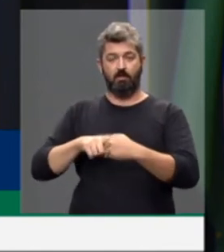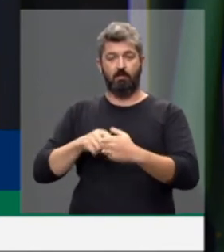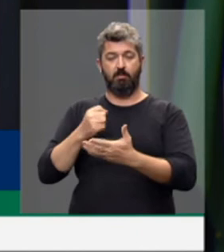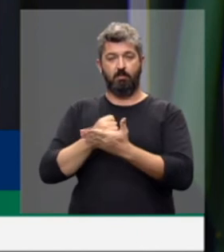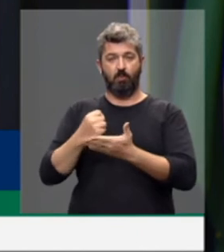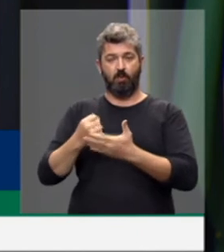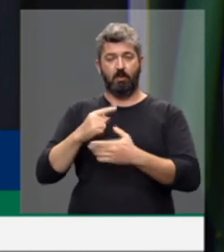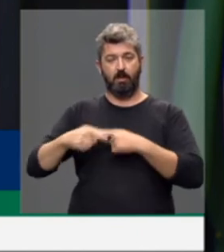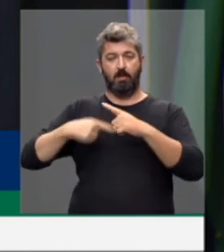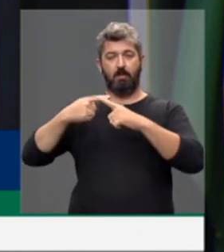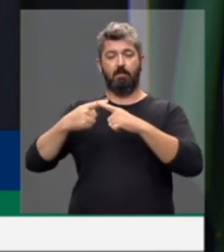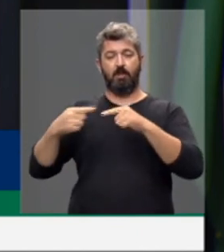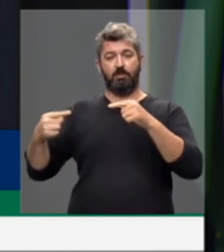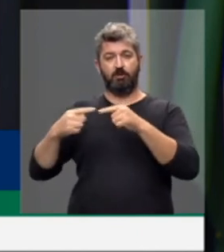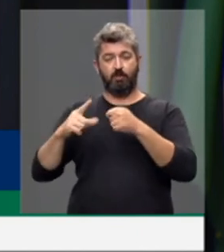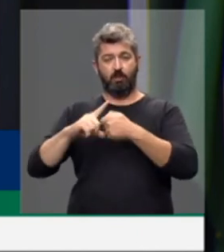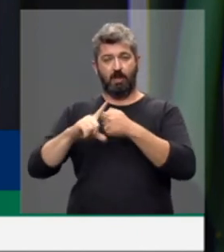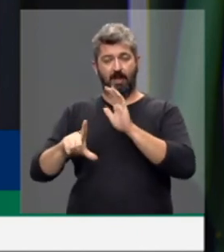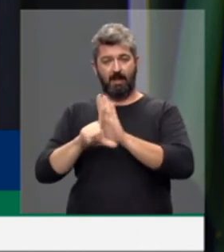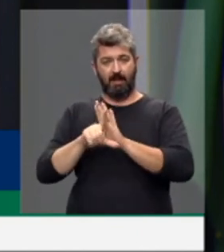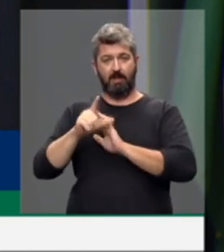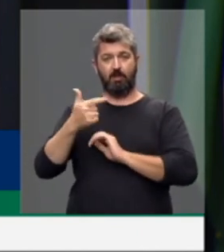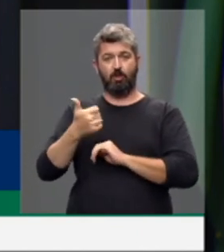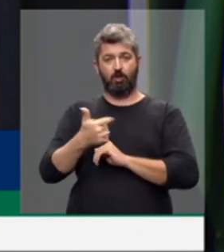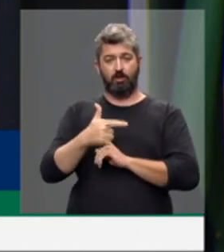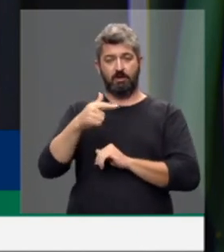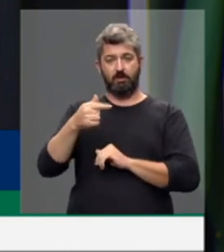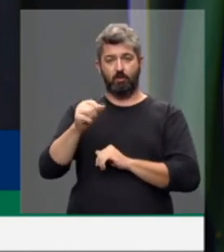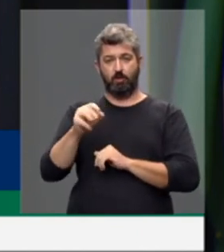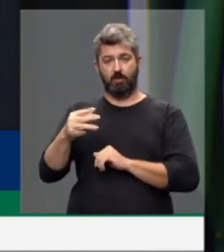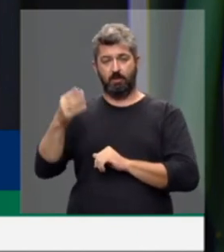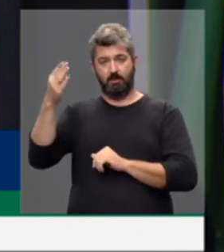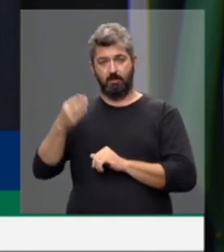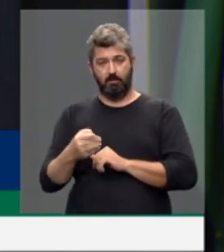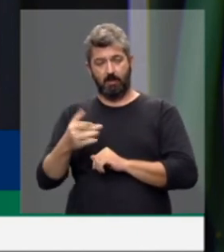ACATAMENTO DA EMENDA 87 QUE PERMITE EM CASO DE